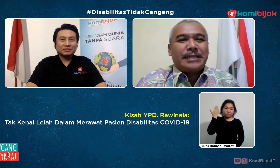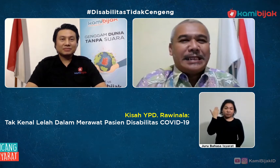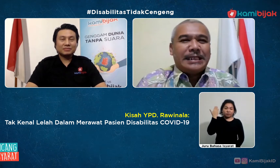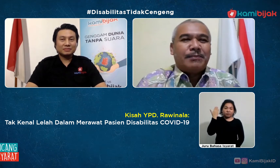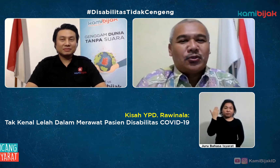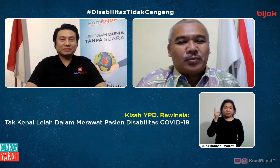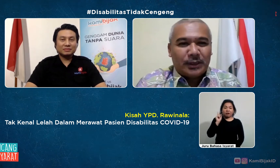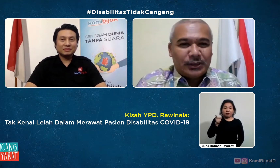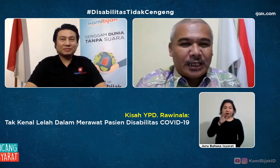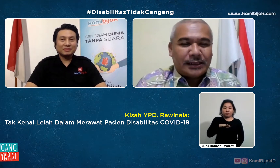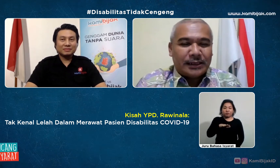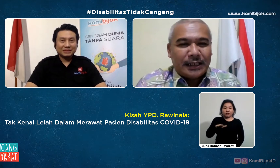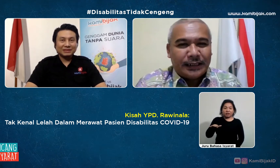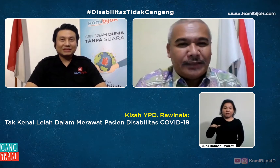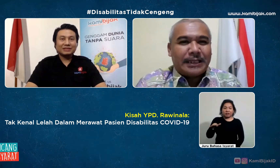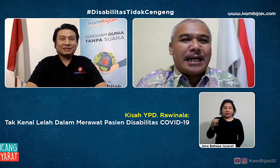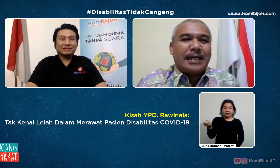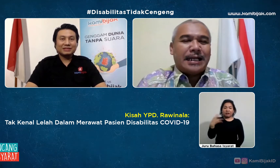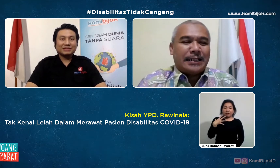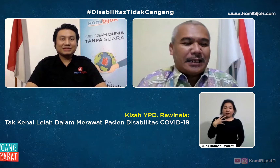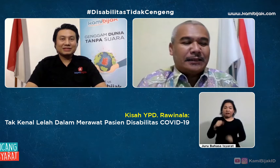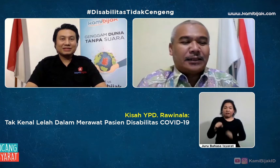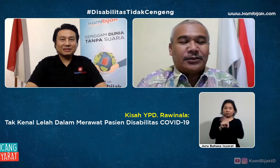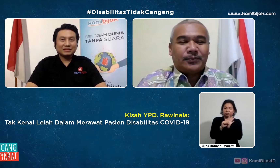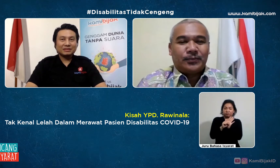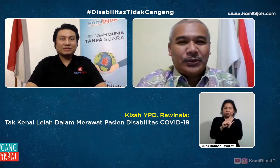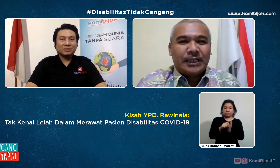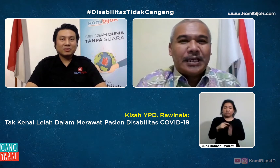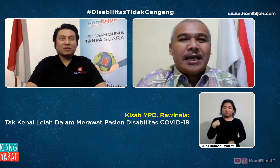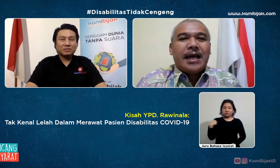Dan kami mencoba untuk mengisolasikan diri menangani anak-anak tersebut.